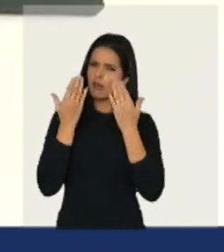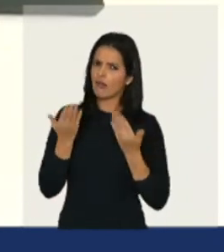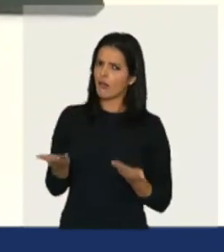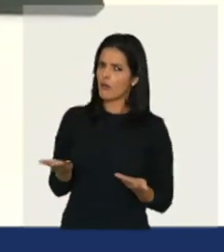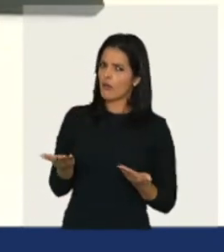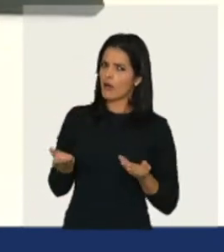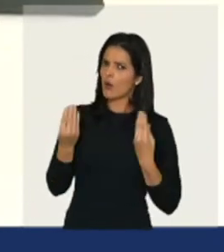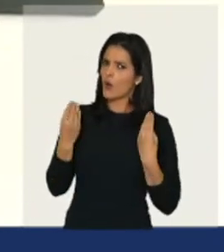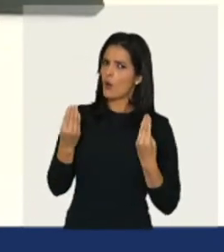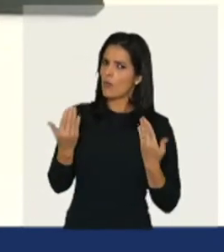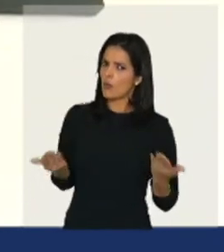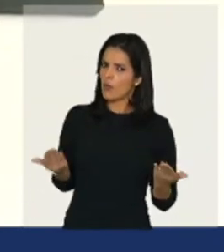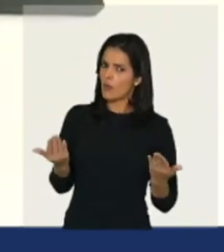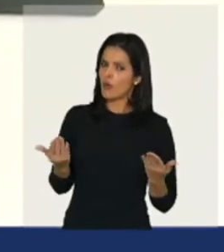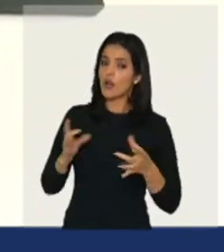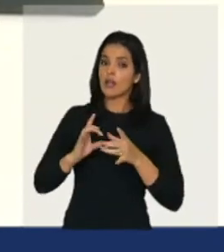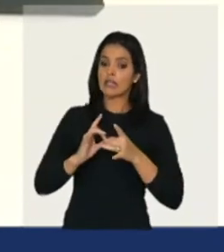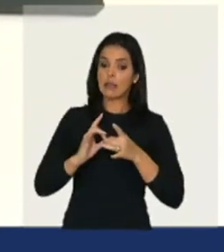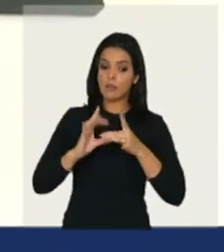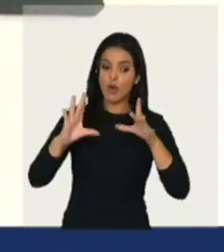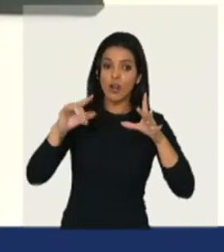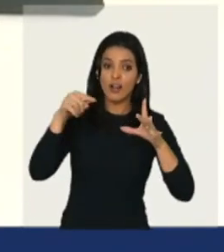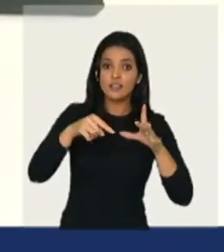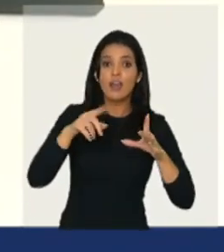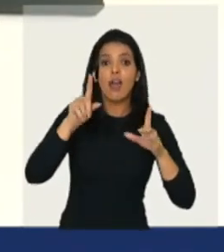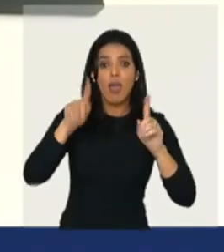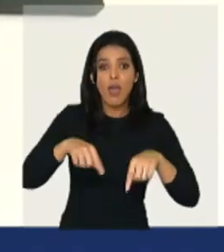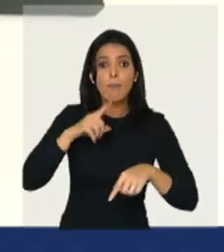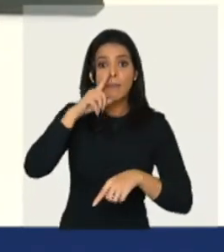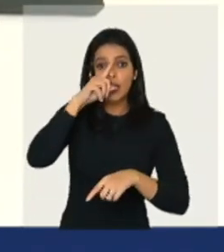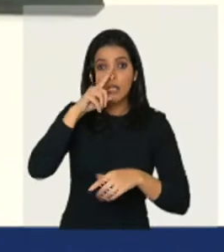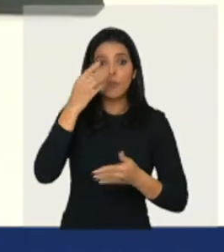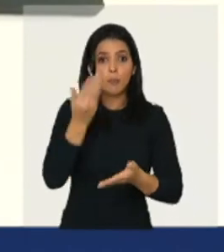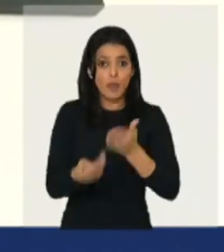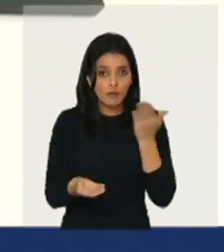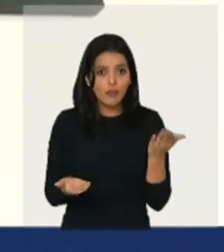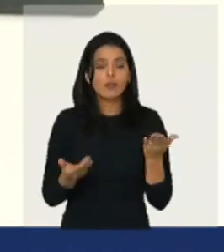INSEGURANÇA NA DEMOCRACIA BRASILEIRA, PRECISAM SER INVESTIGADOS, ELE, EVIDENTEMENTE DEVE SER PUNIDO